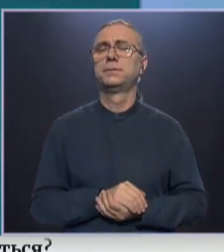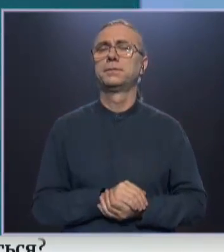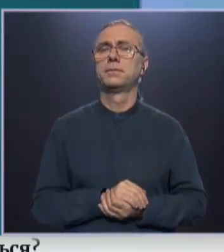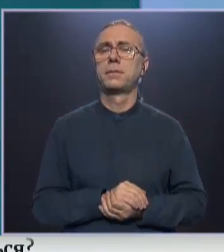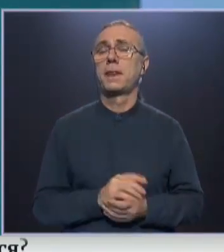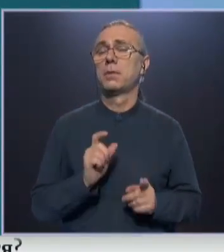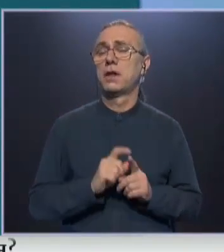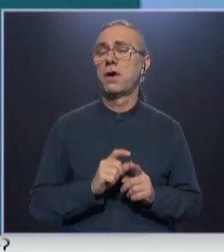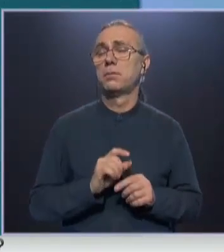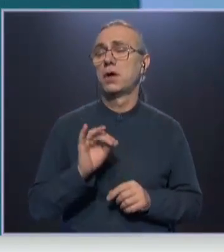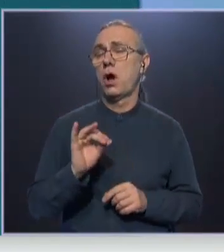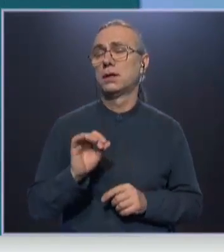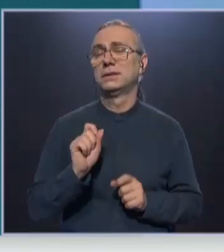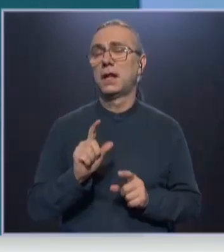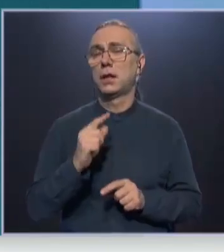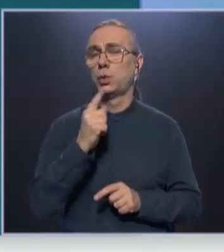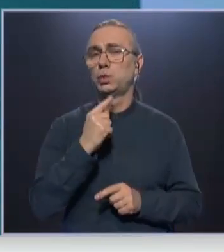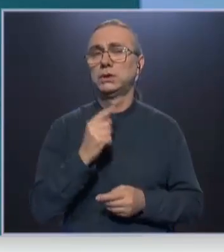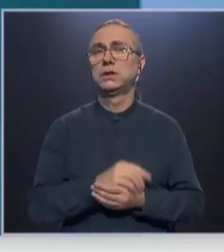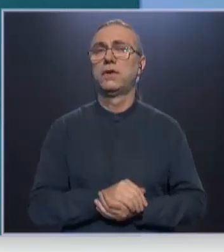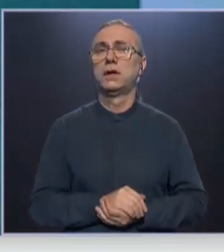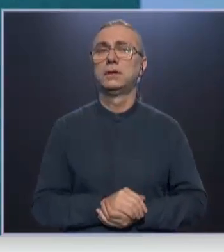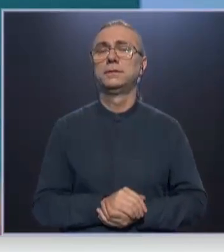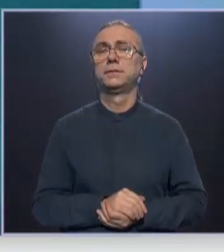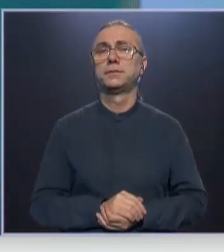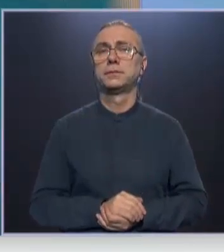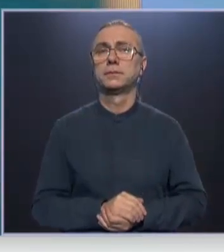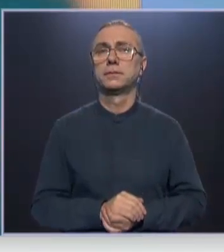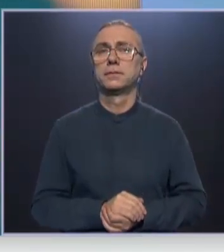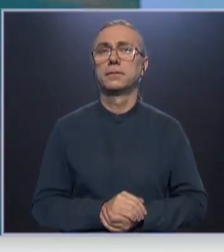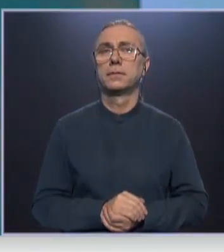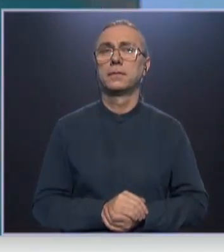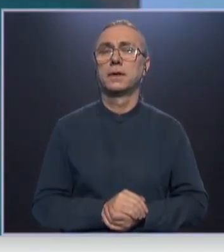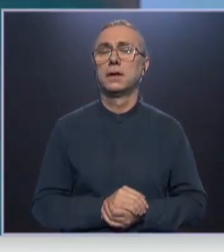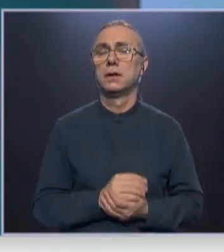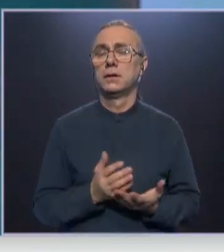не поощрение распутство а пристаньте целомудрия